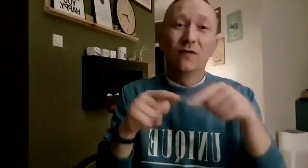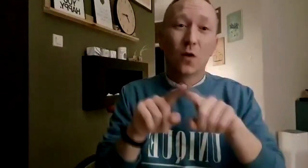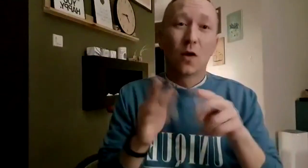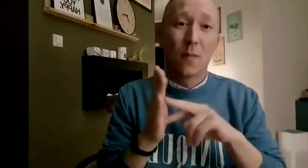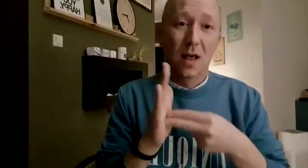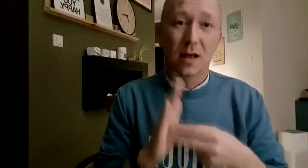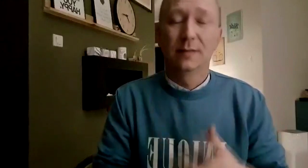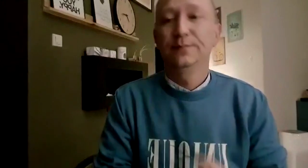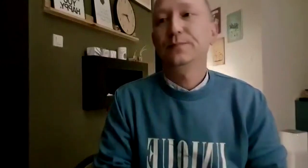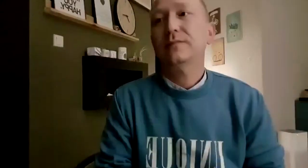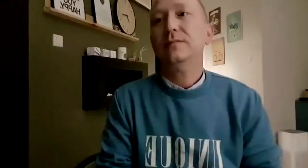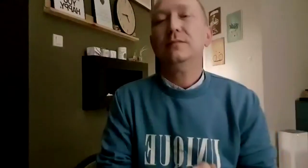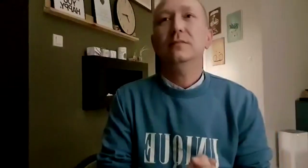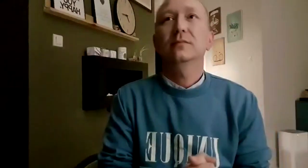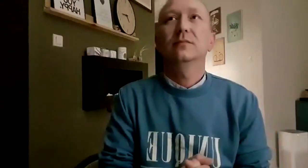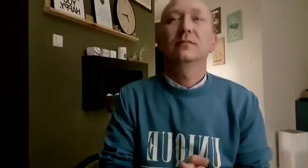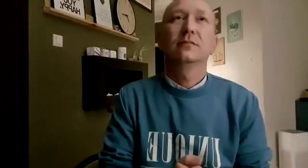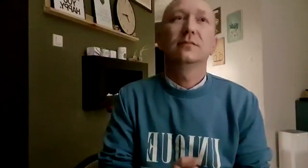Trzeba mieć swój plan do wykonania.